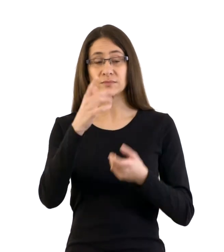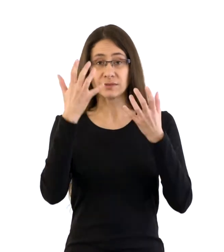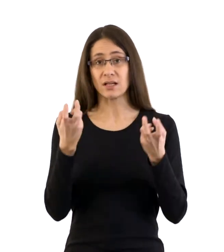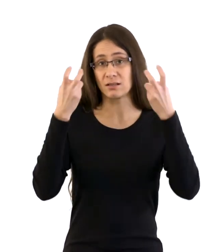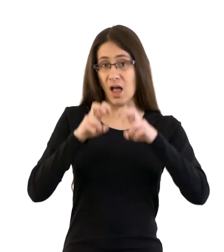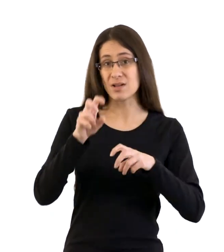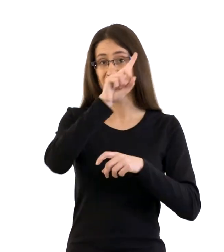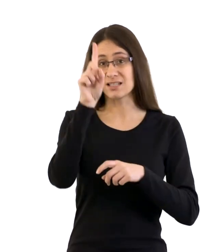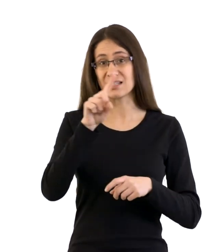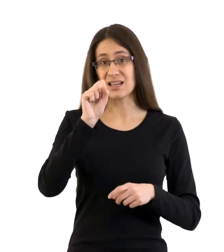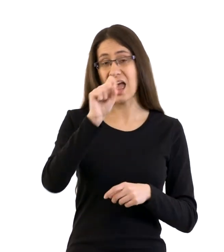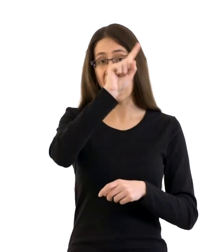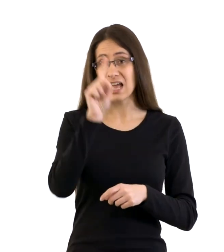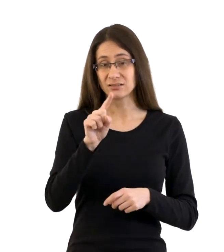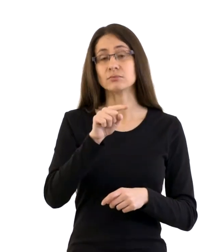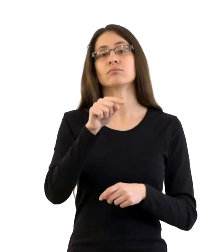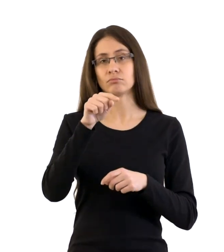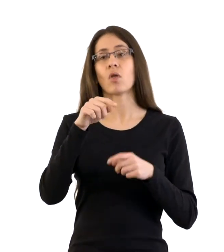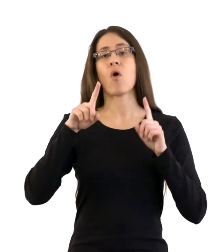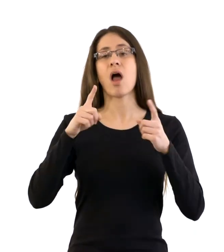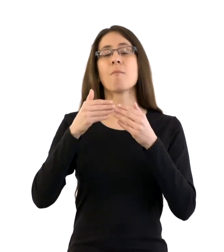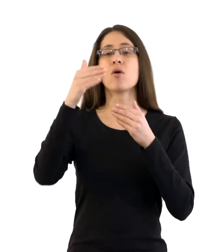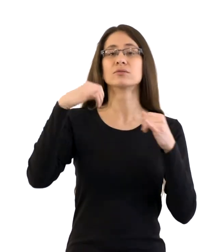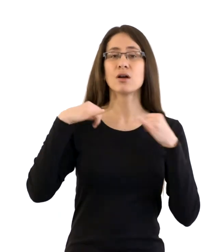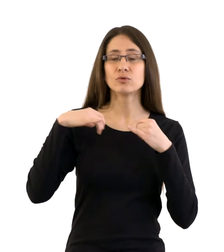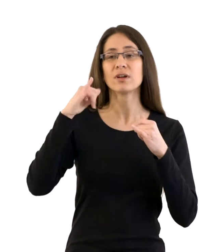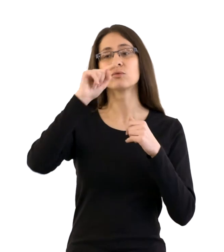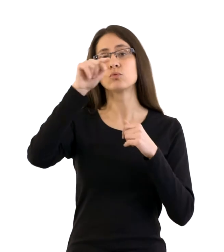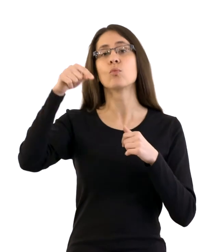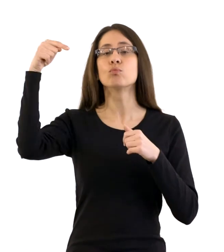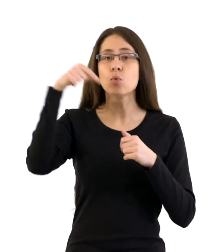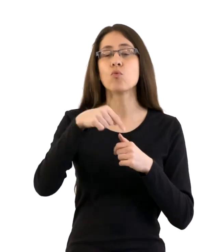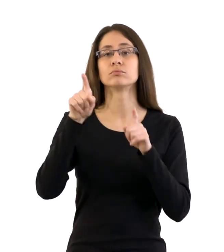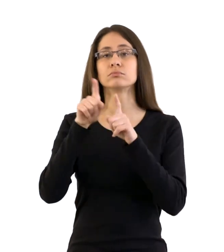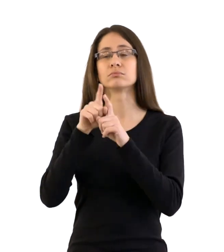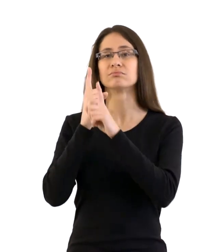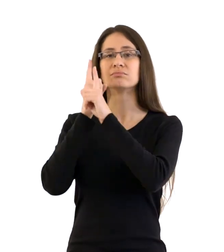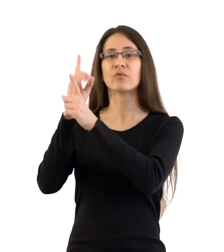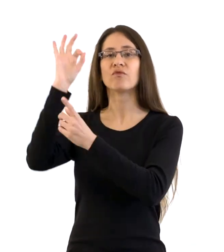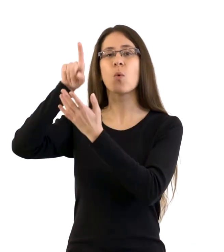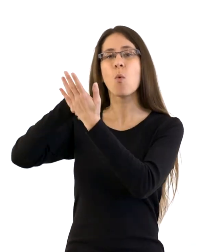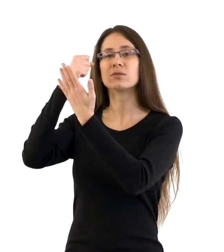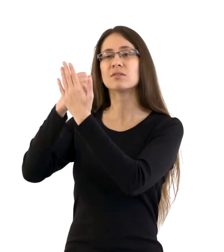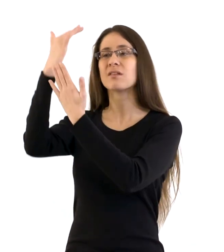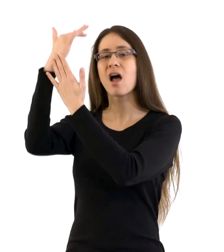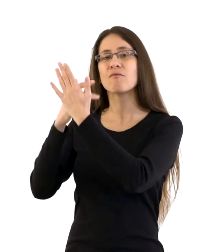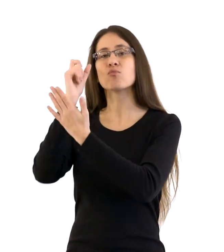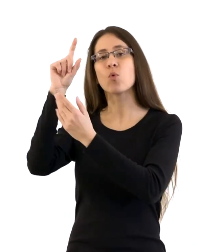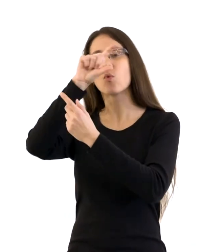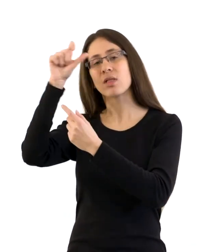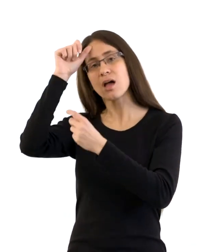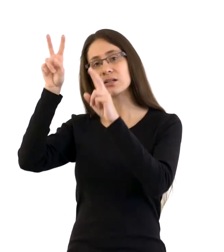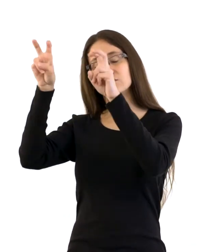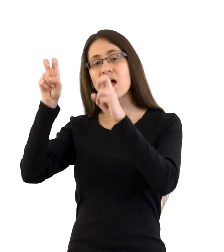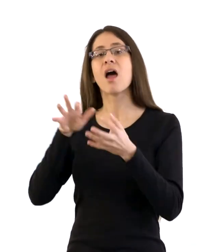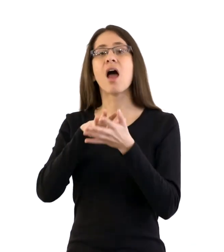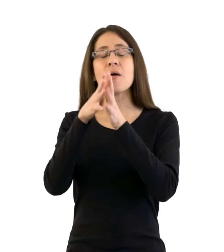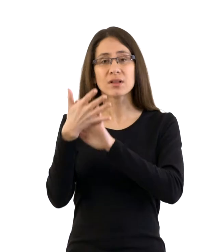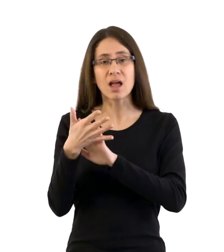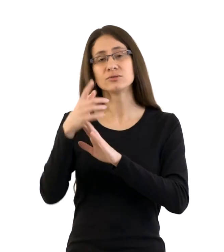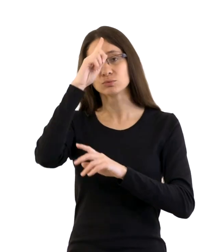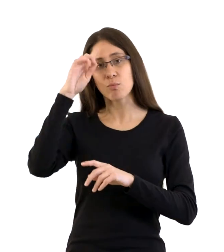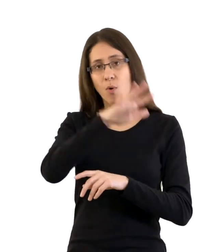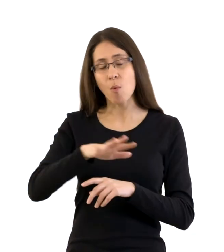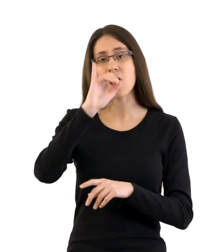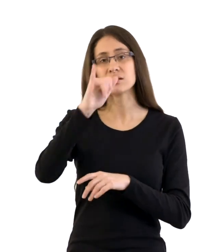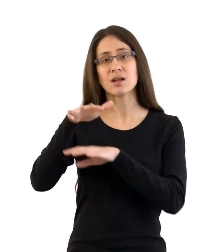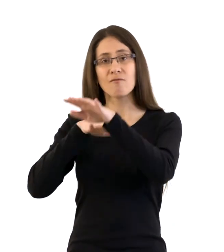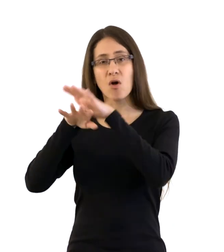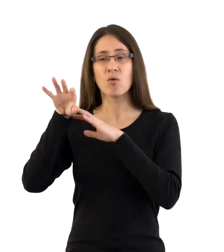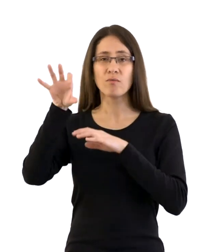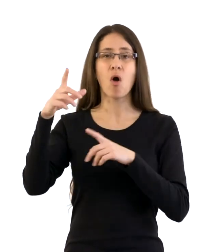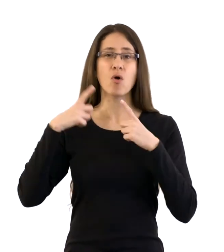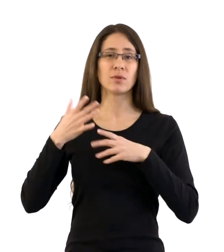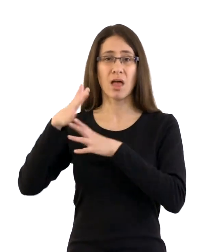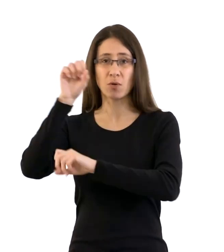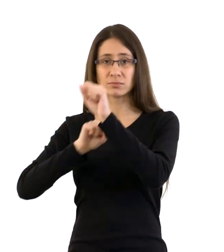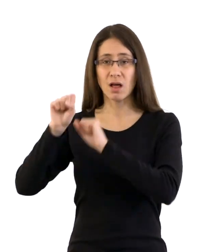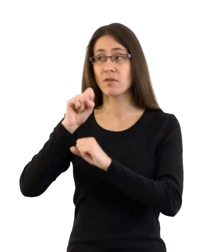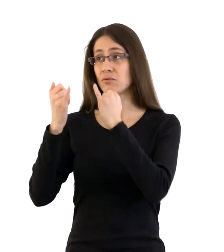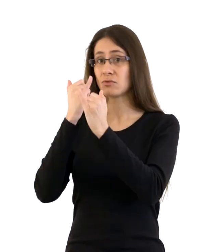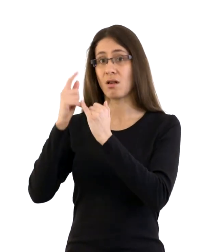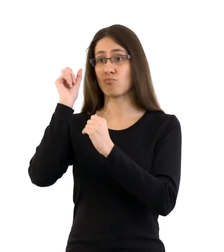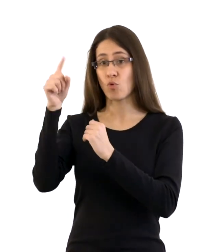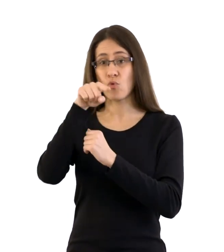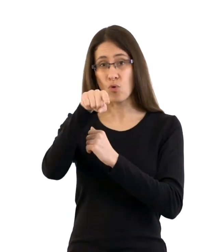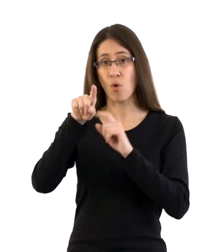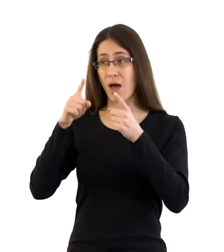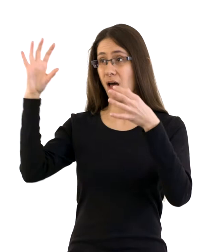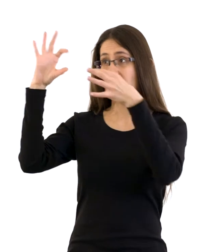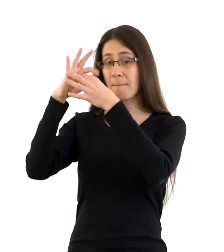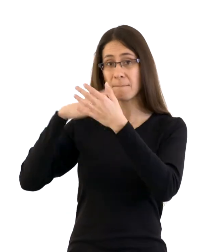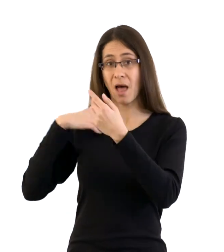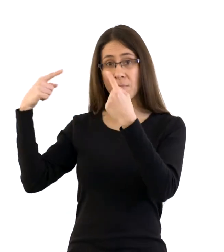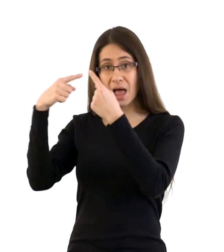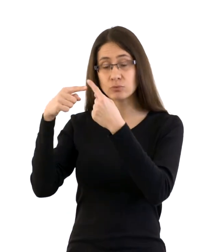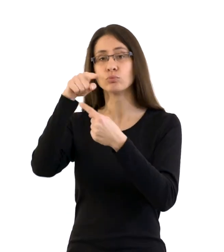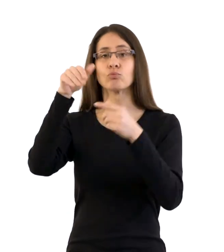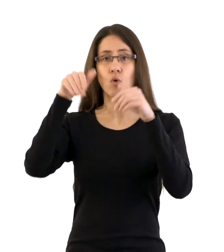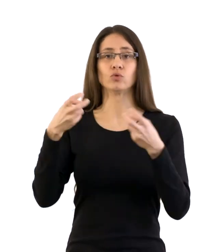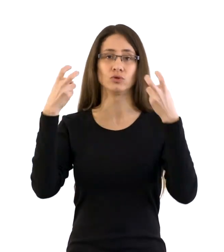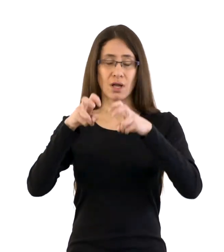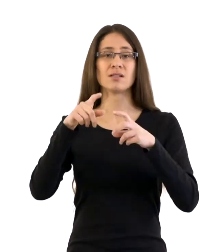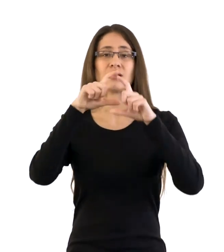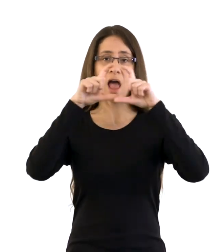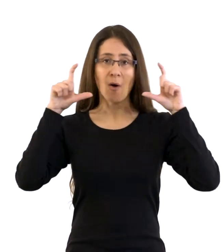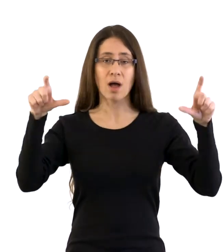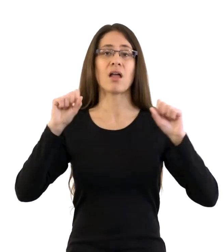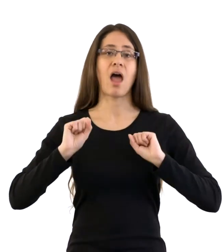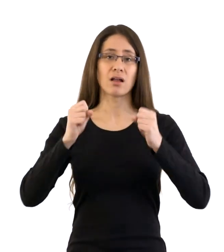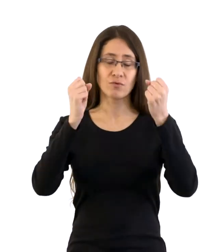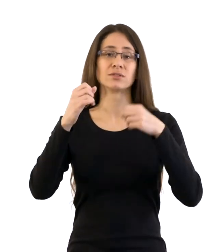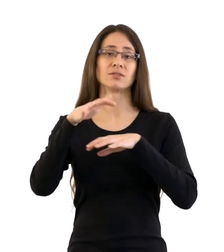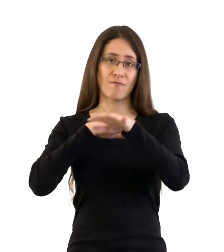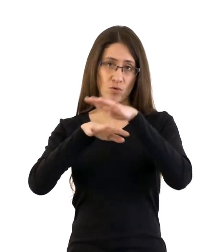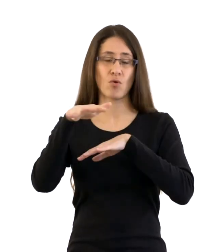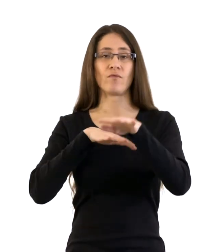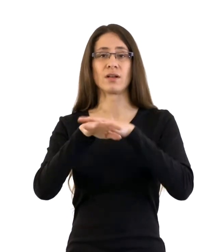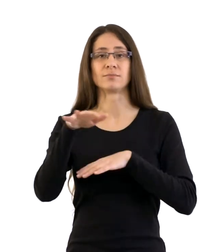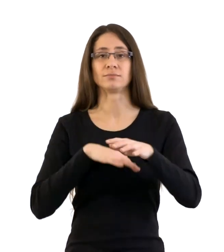O utworzenie ZAZ ubiegać się mogą jednostki i organizacje wymienione w ustawie, których statutowym zadaniem jest rehabilitacja społeczna i zawodowa osób niepełnosprawnych.